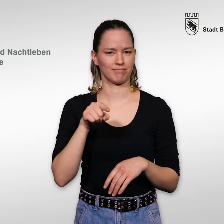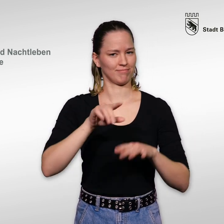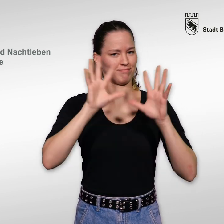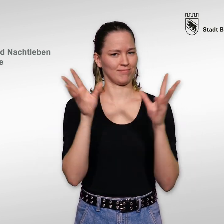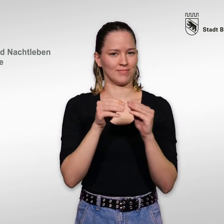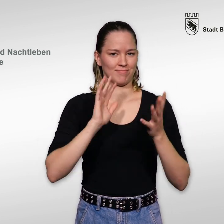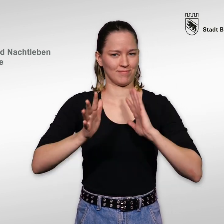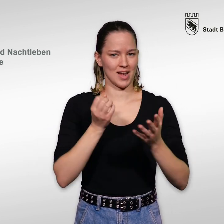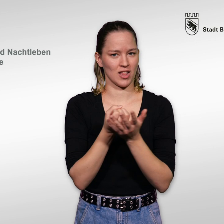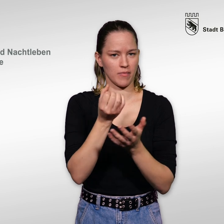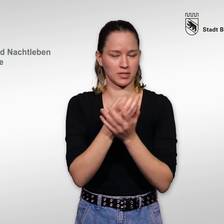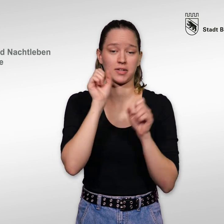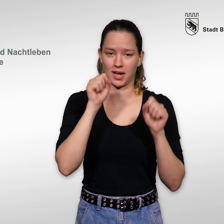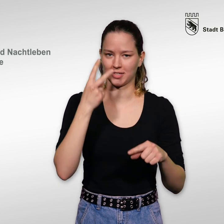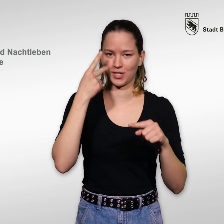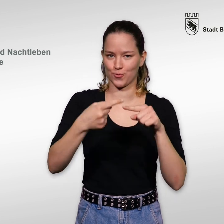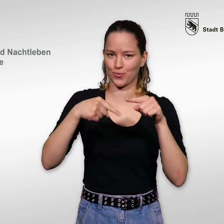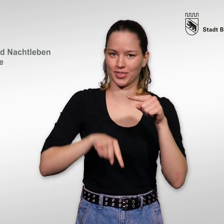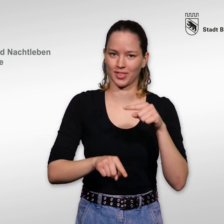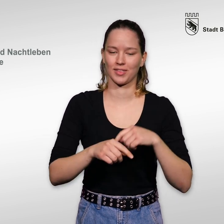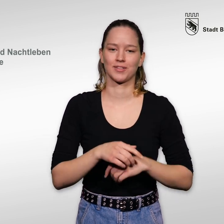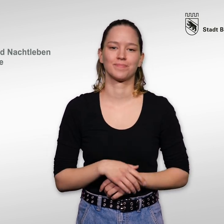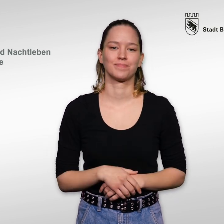Diese Informationen findest du unter diesem Video.